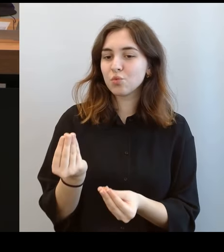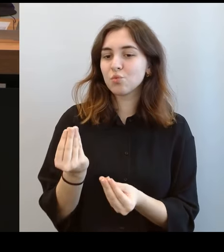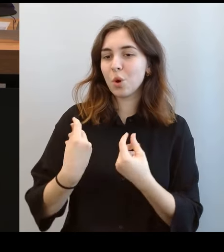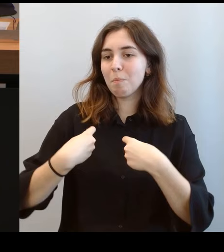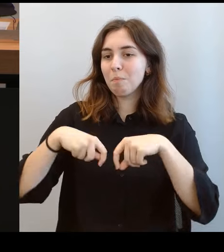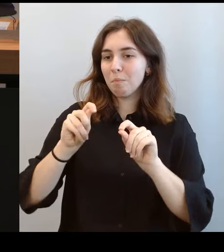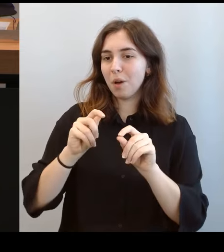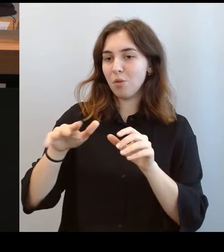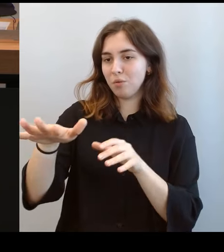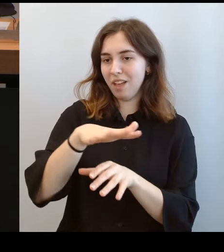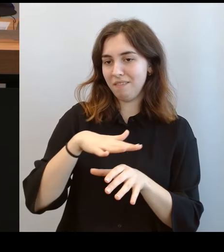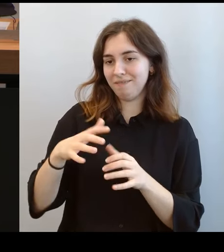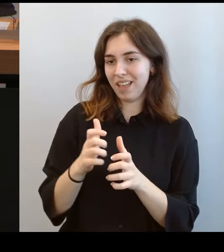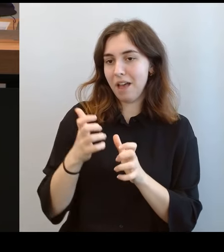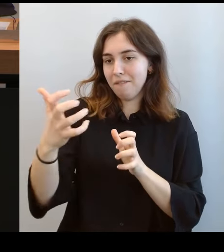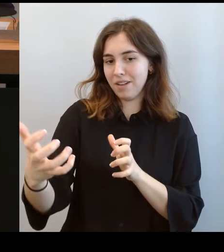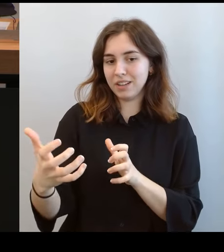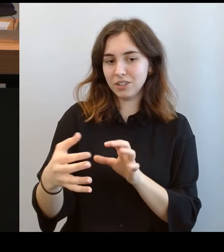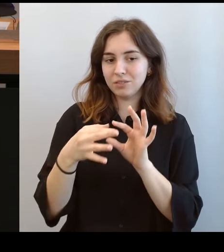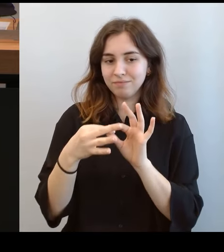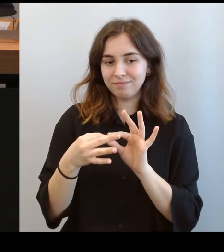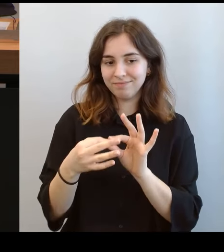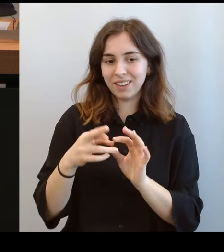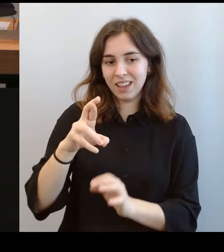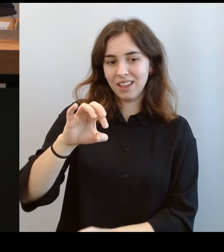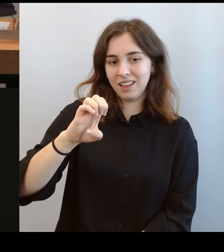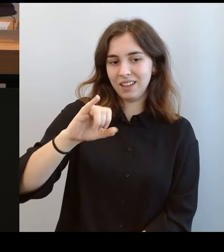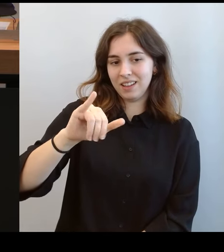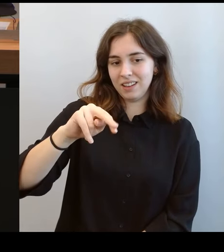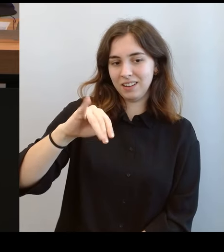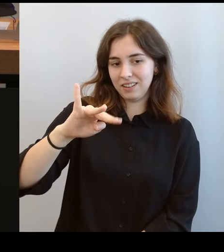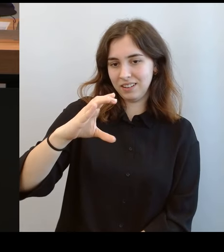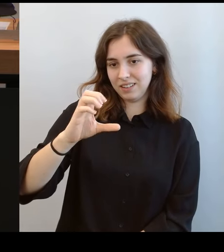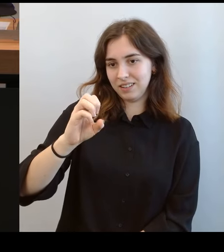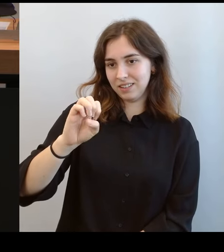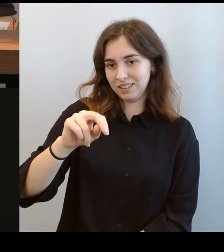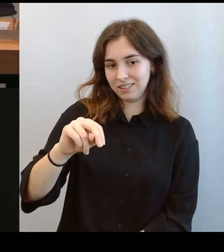sogenannten Haus acht. Das muss man ja völlig neu anfassen, das kann man nicht von